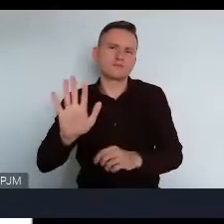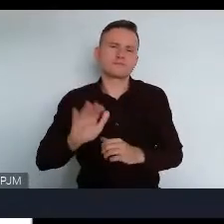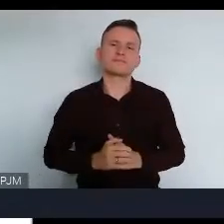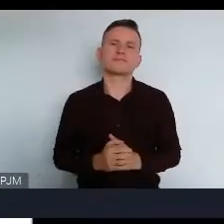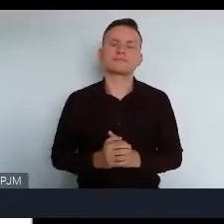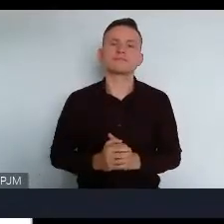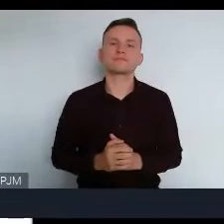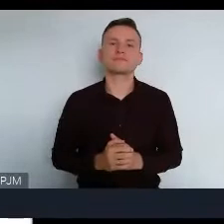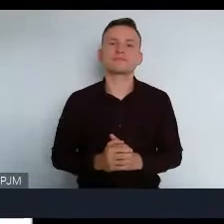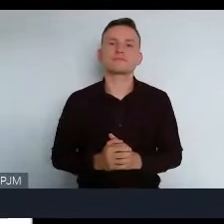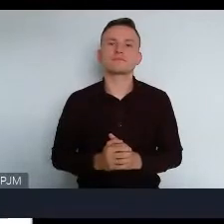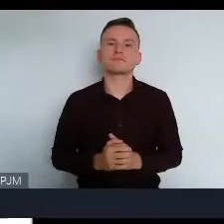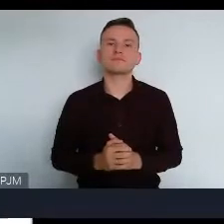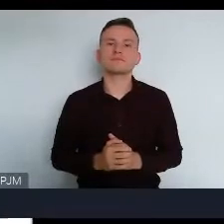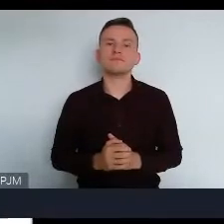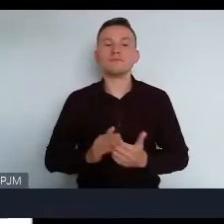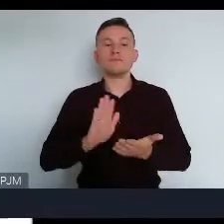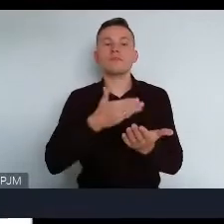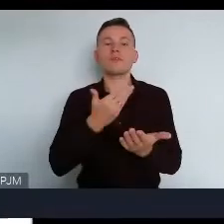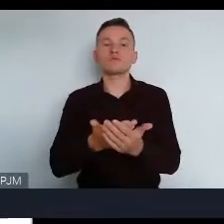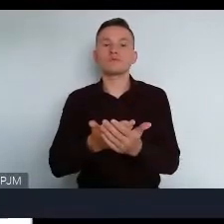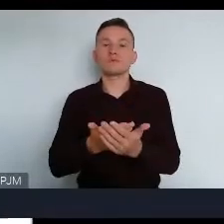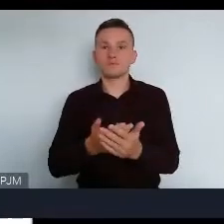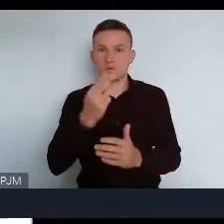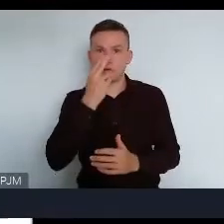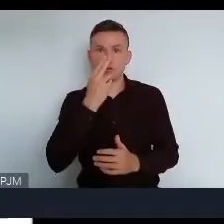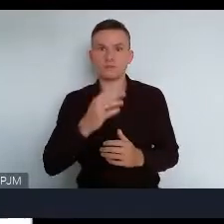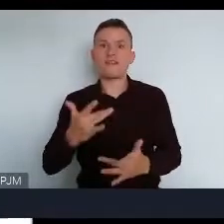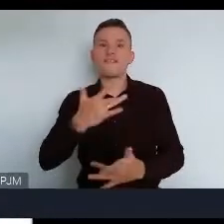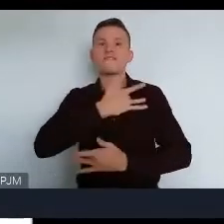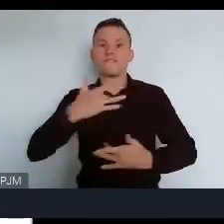Jeśli spojrzymy na węgierskie miasto Veszprem,